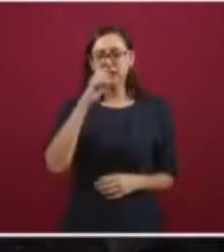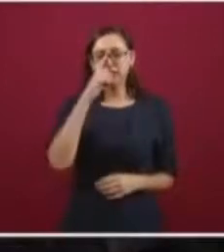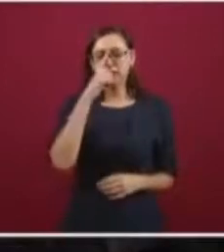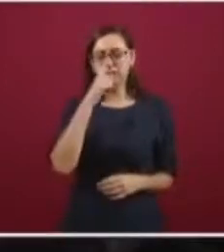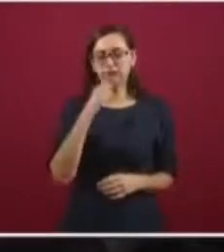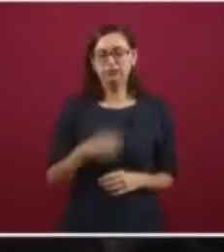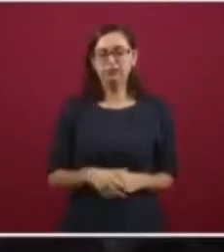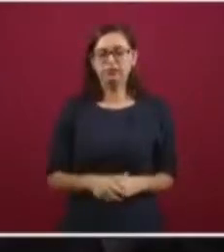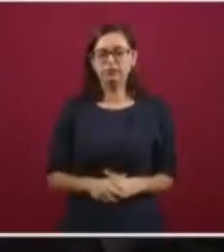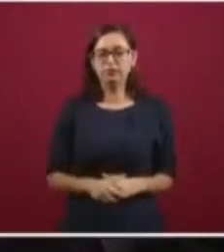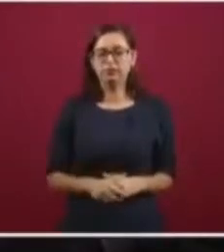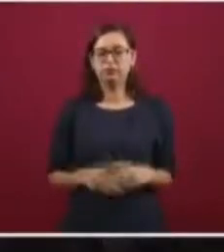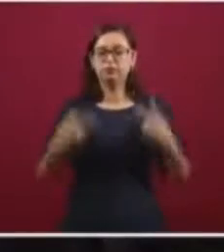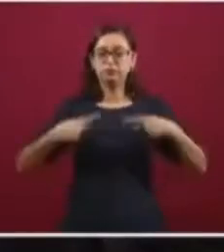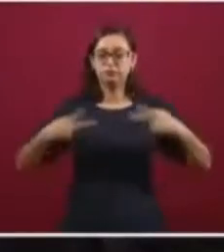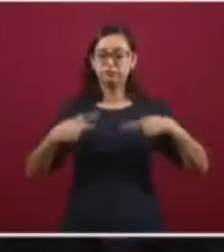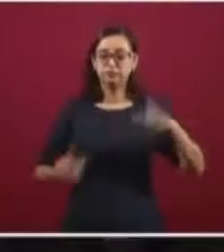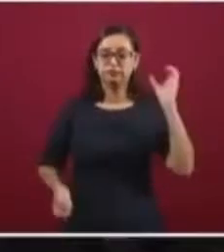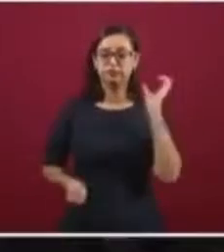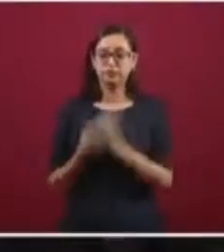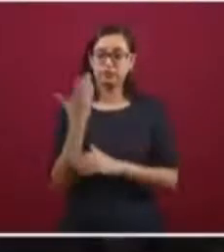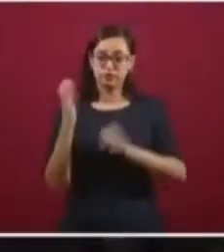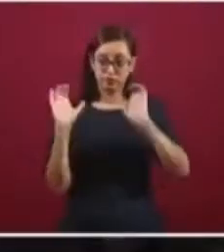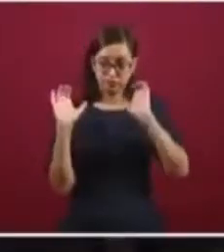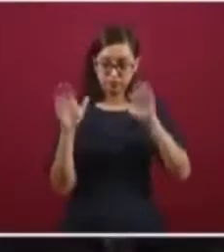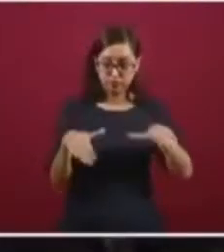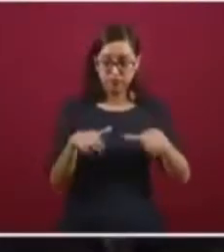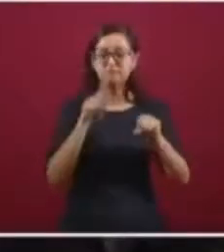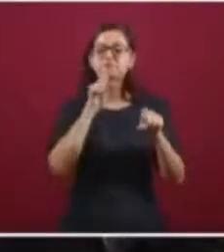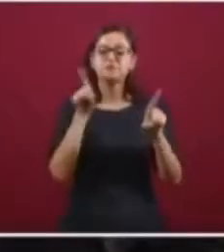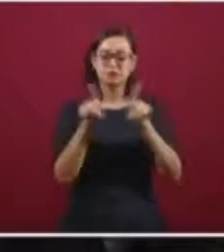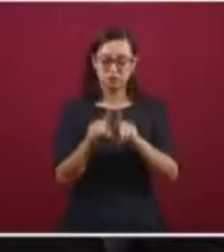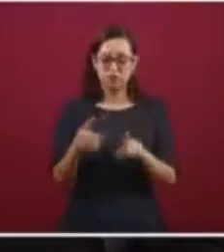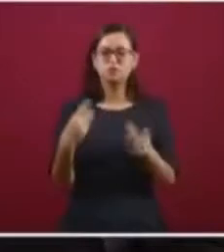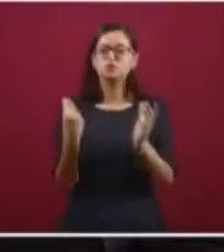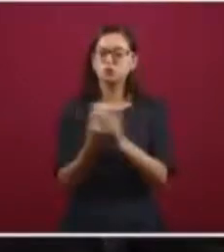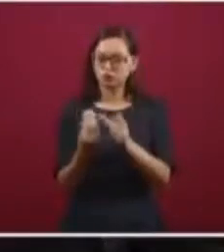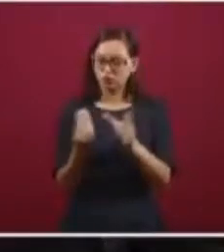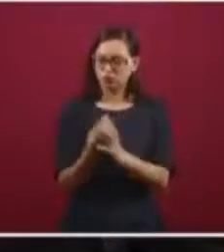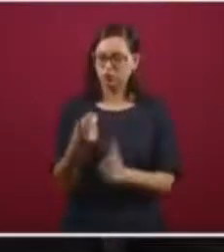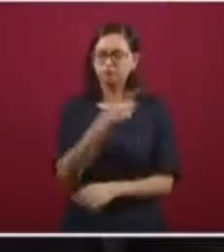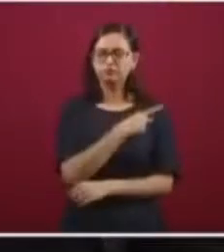Para personal de nuevo ingreso ya tenemos también un escalón, el primer escalón de